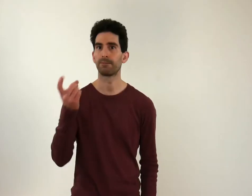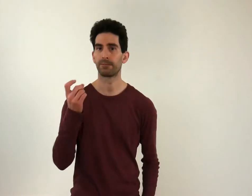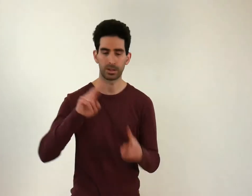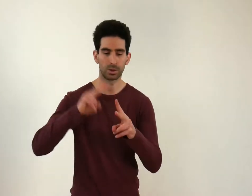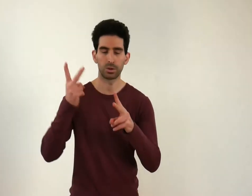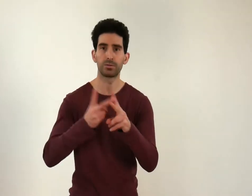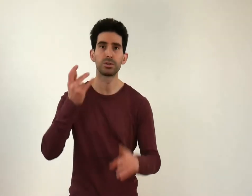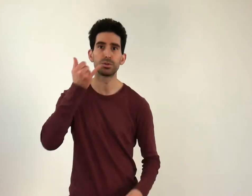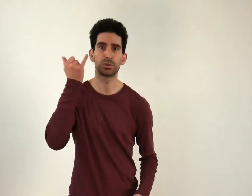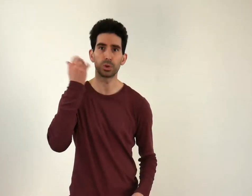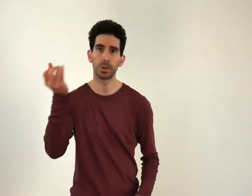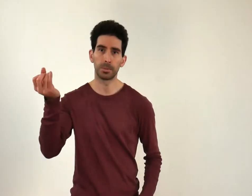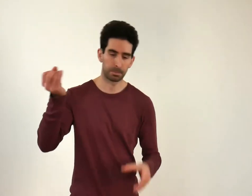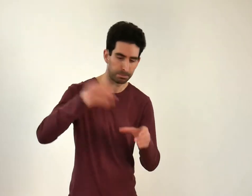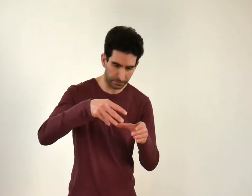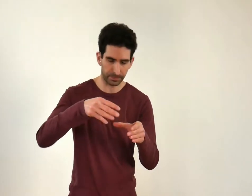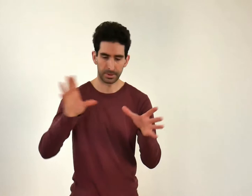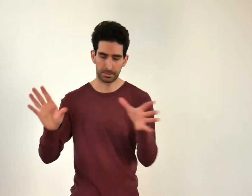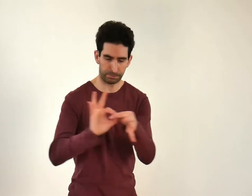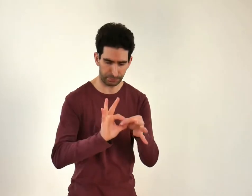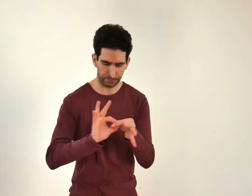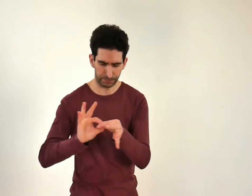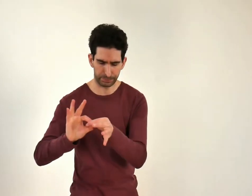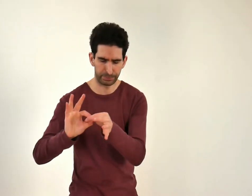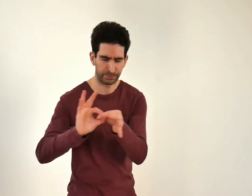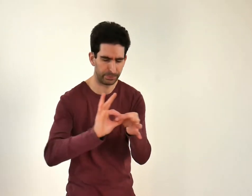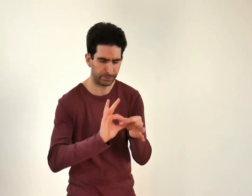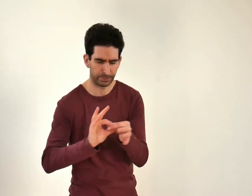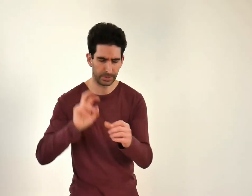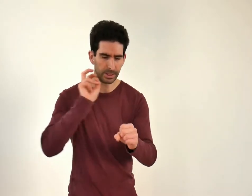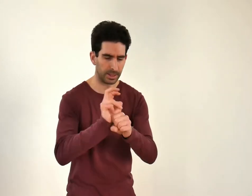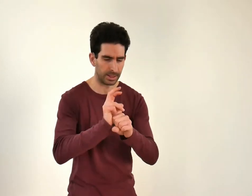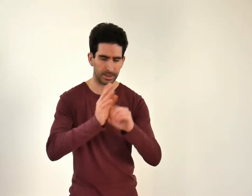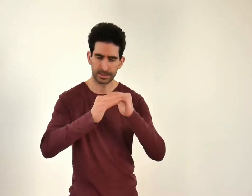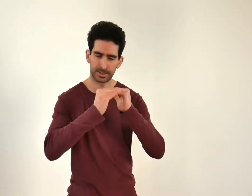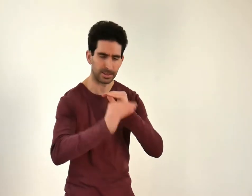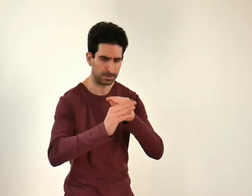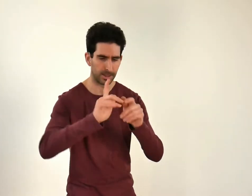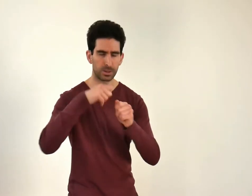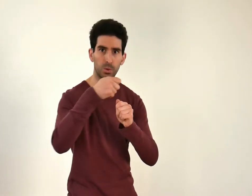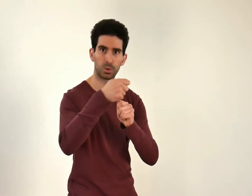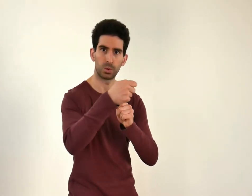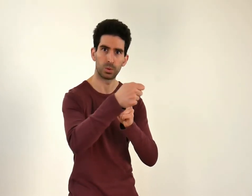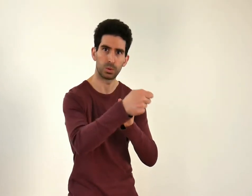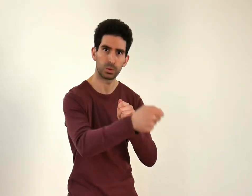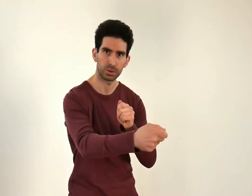Cela vient du jaune d'oeuf qui lie le tout de manière stable et durable.